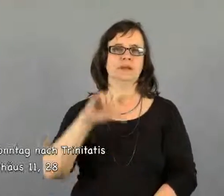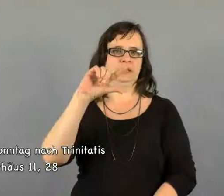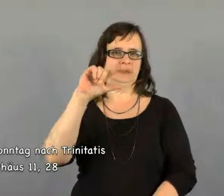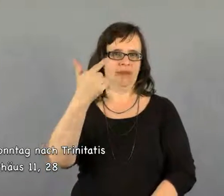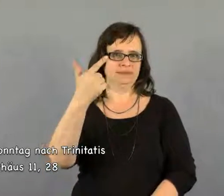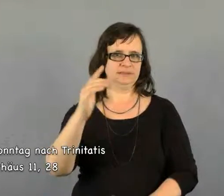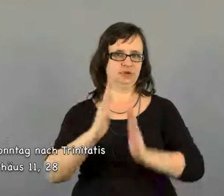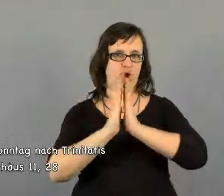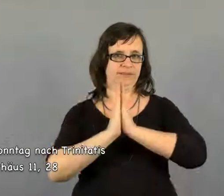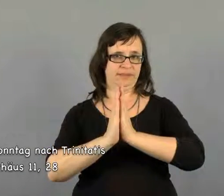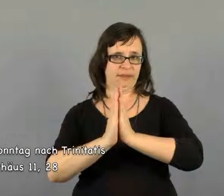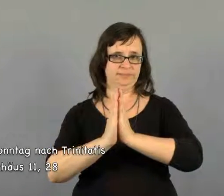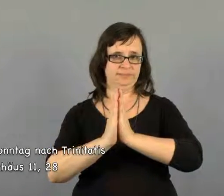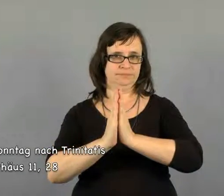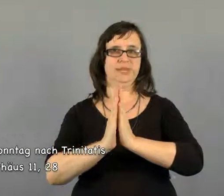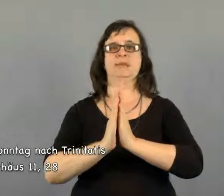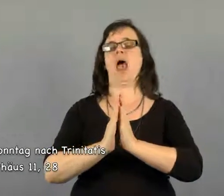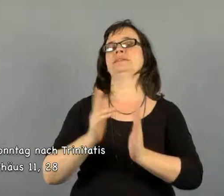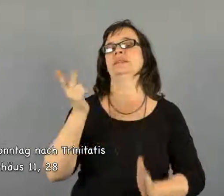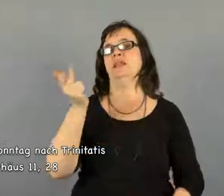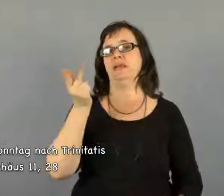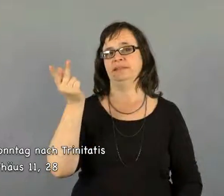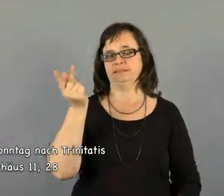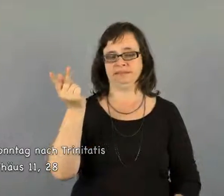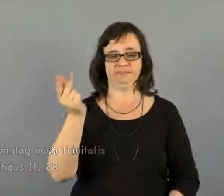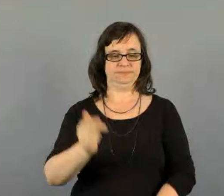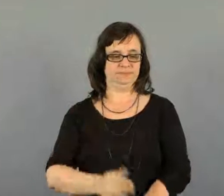2. Sonntag nach Trinitatis